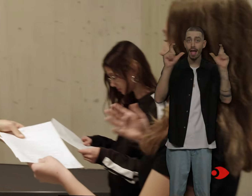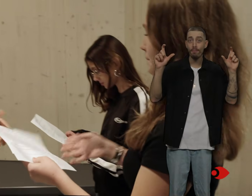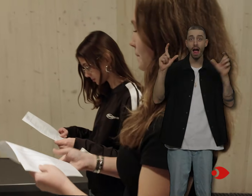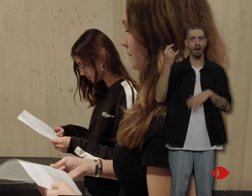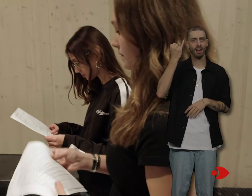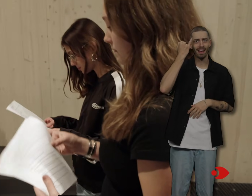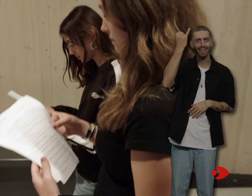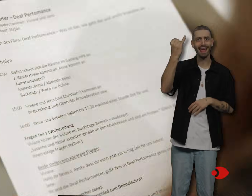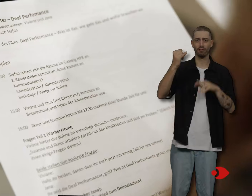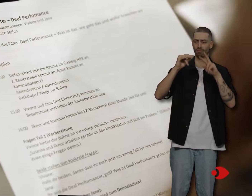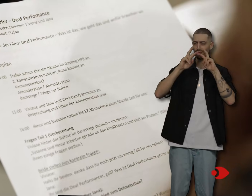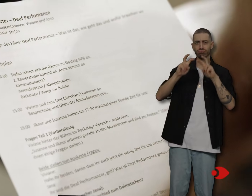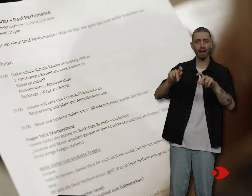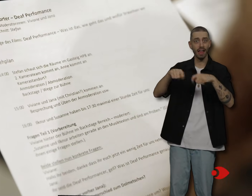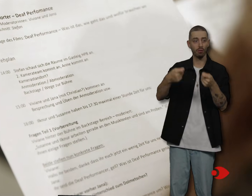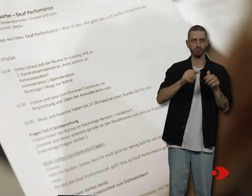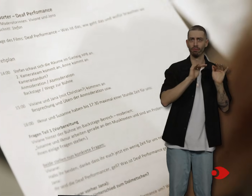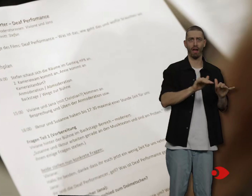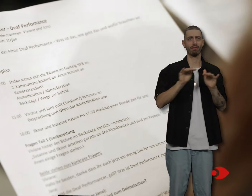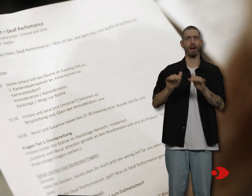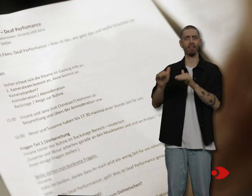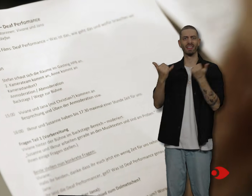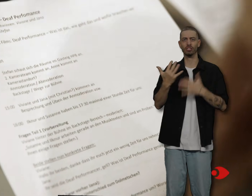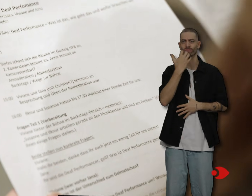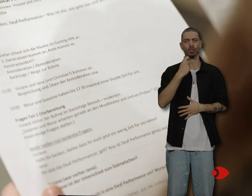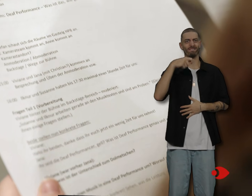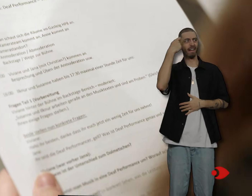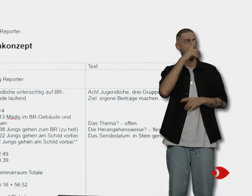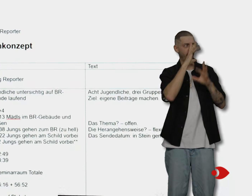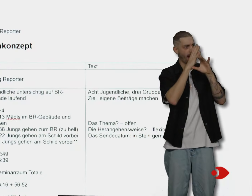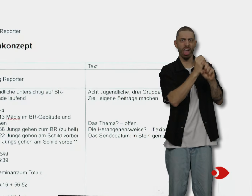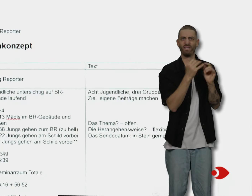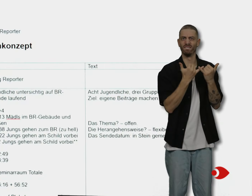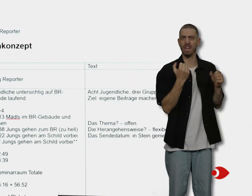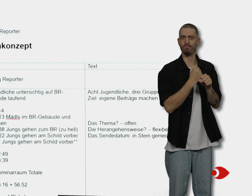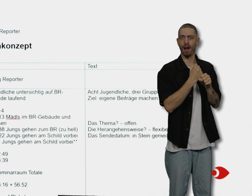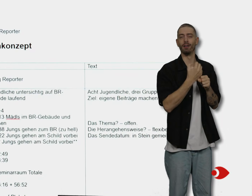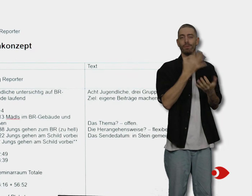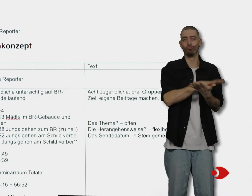Wir haben das Thema, Ideen und alle Recherche-Ergebnisse. Jetzt brauchen wir aber noch einen "Plan": Unser Film muss zunächst